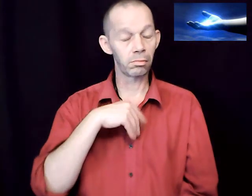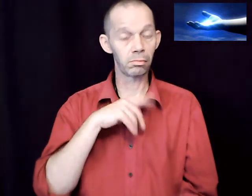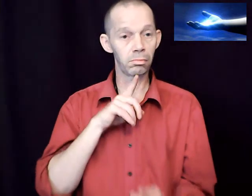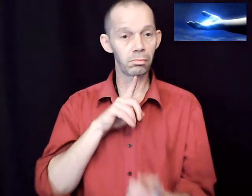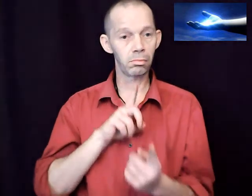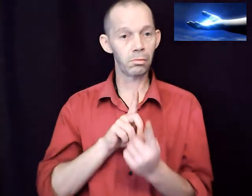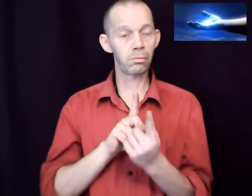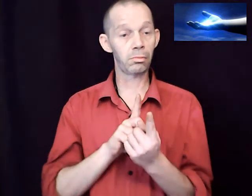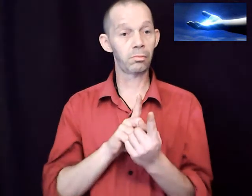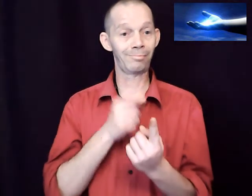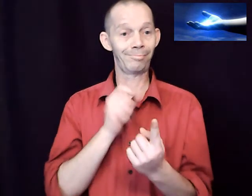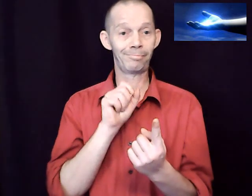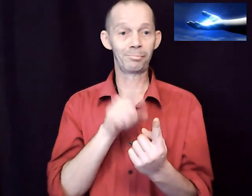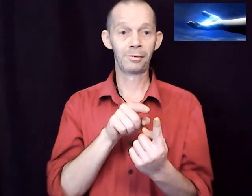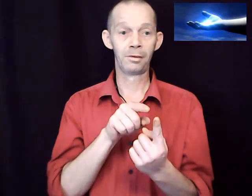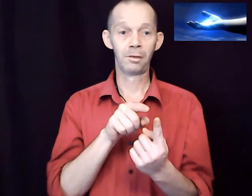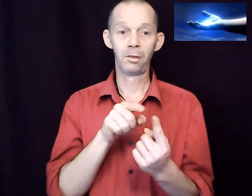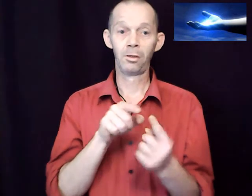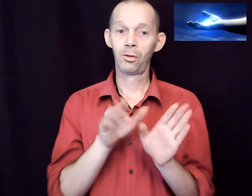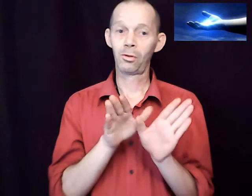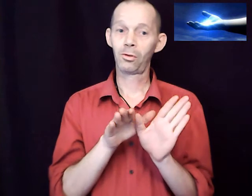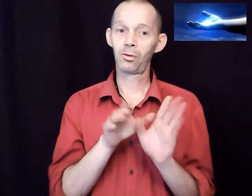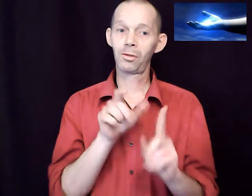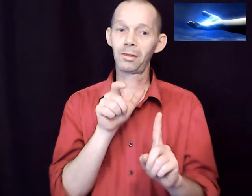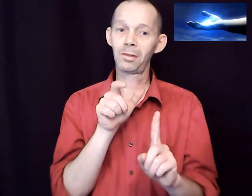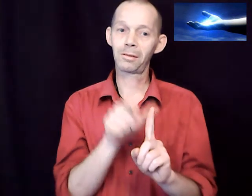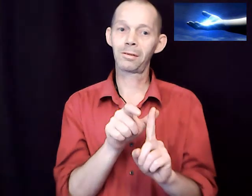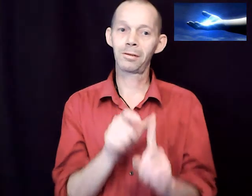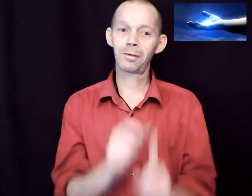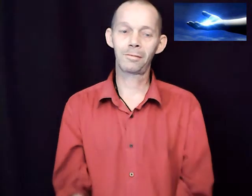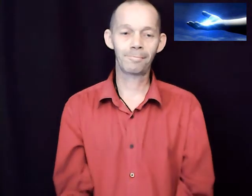descendre vers le coeur, à la rencontre l'Ange-gardien